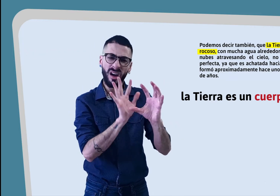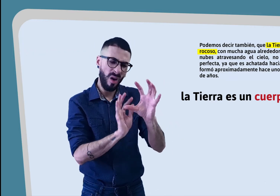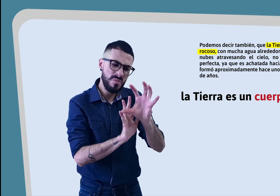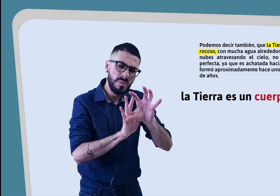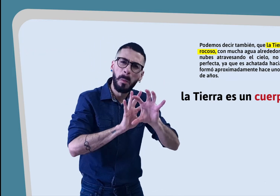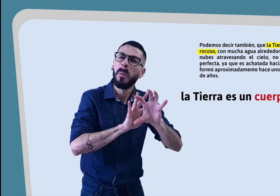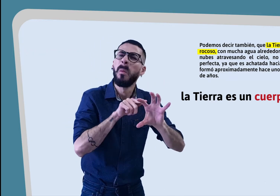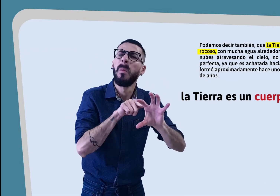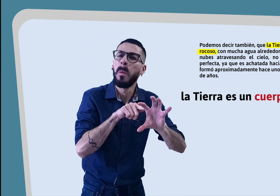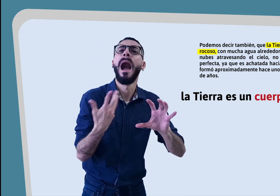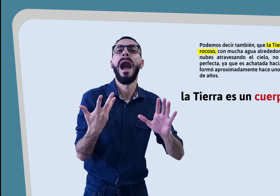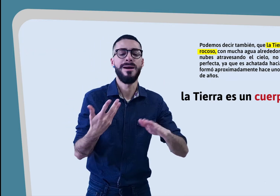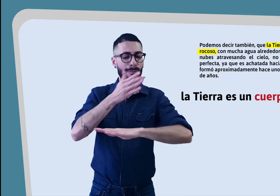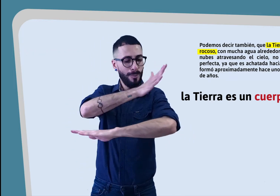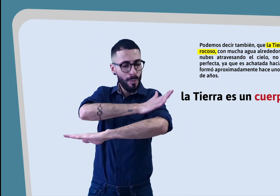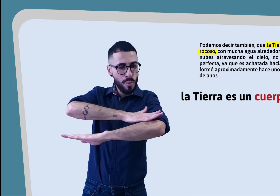Pero ¿a qué se refiere lo rocoso en la Tierra?